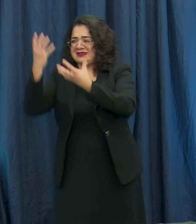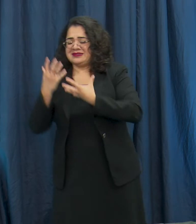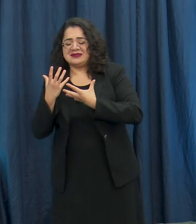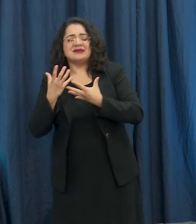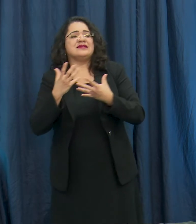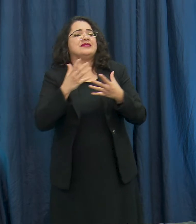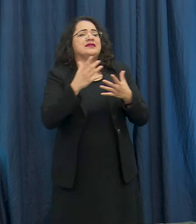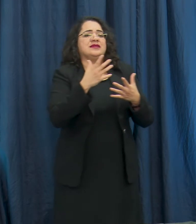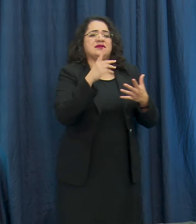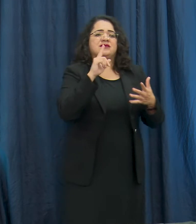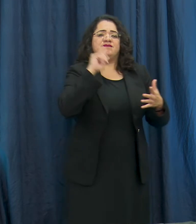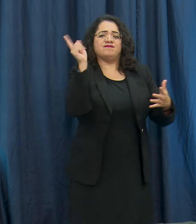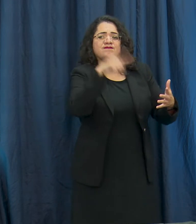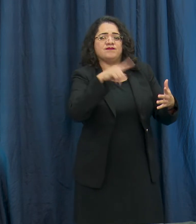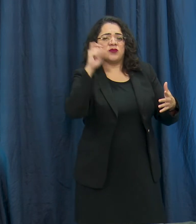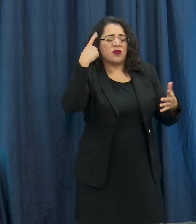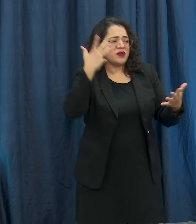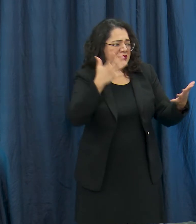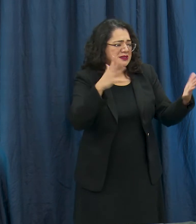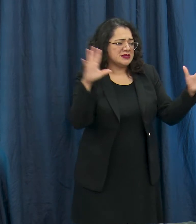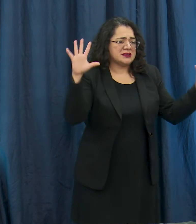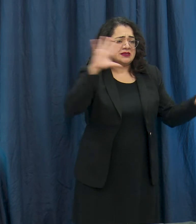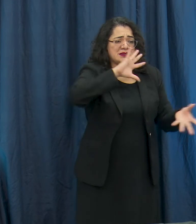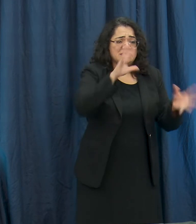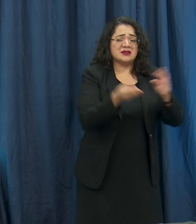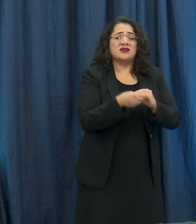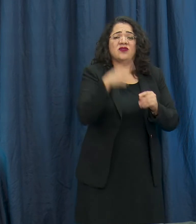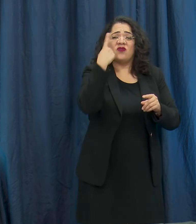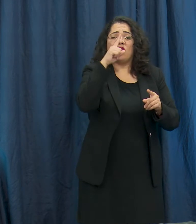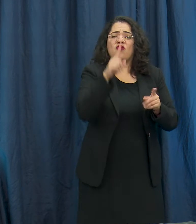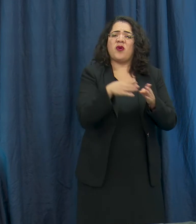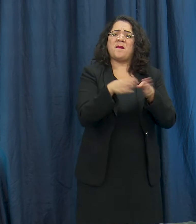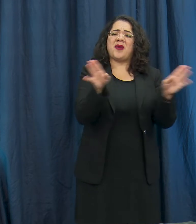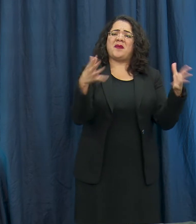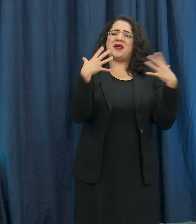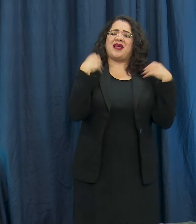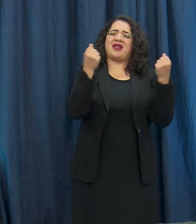quiero decir que aperitif del unser de Mayo la siguiente su vacaciones Sabri